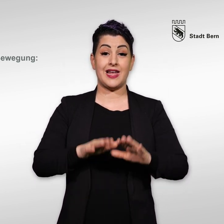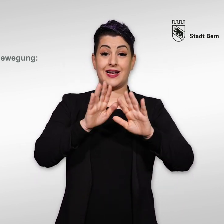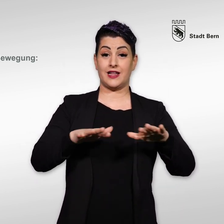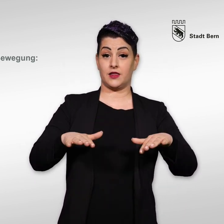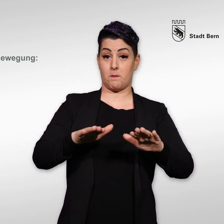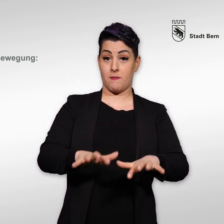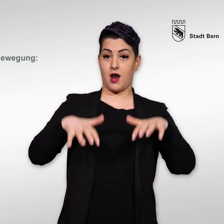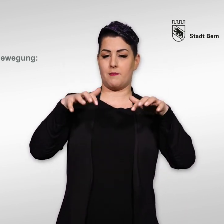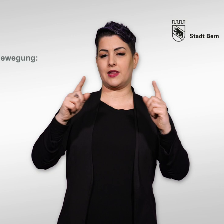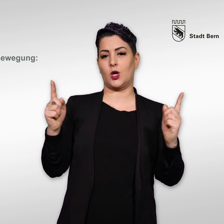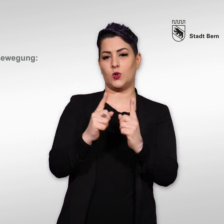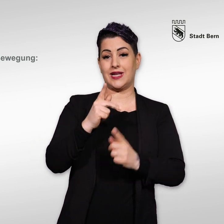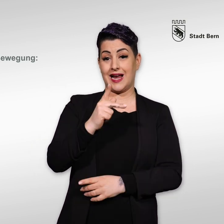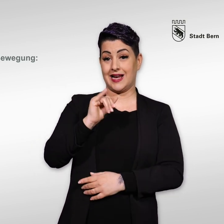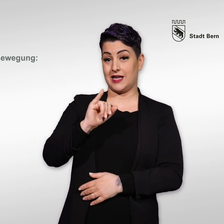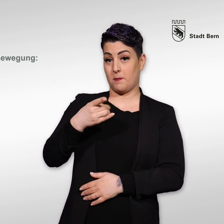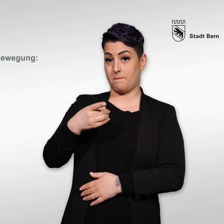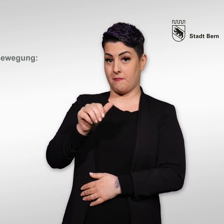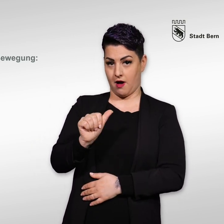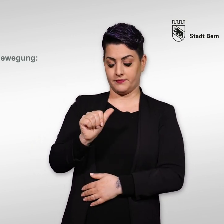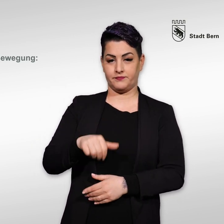Kinderparlament KiPA